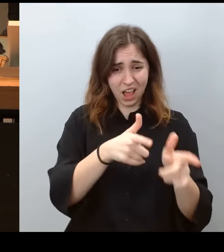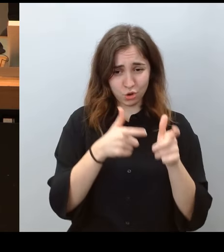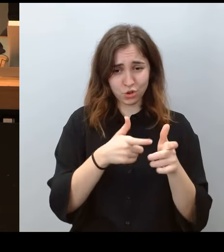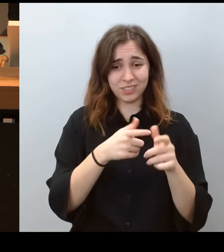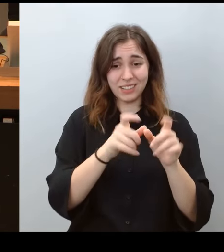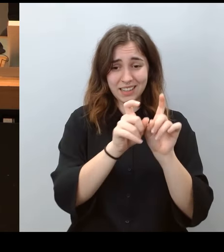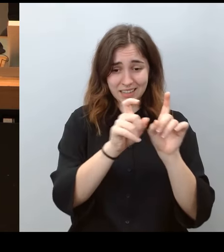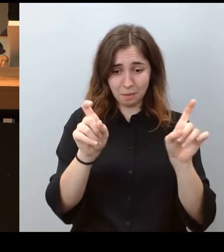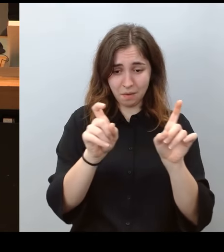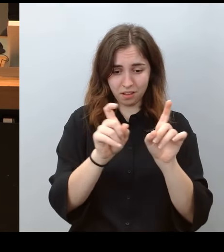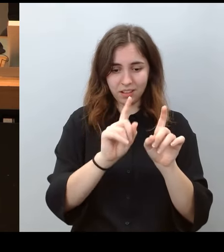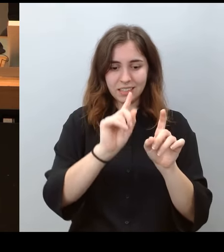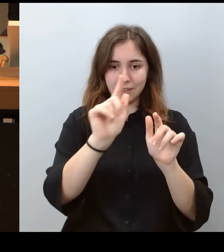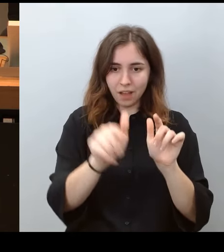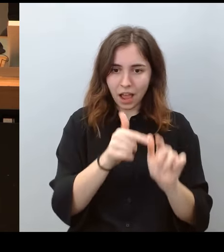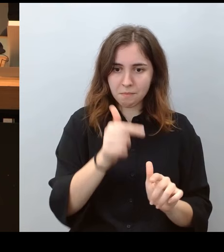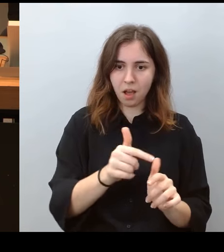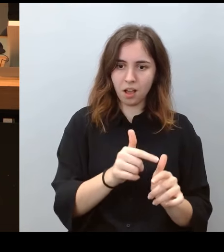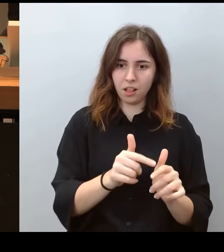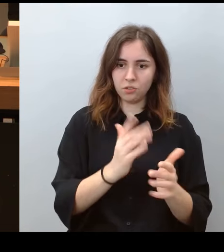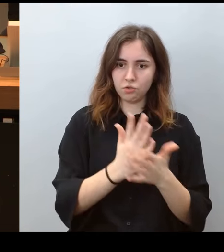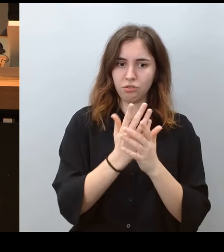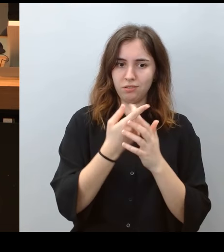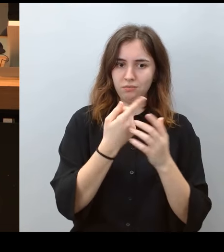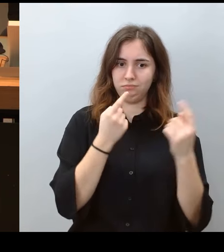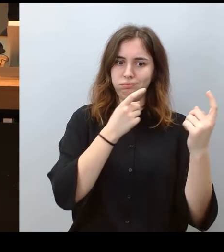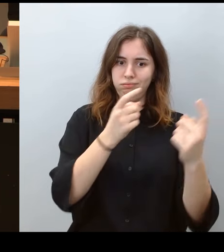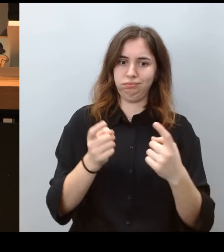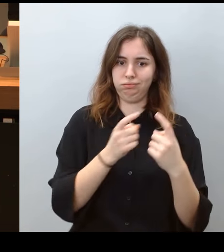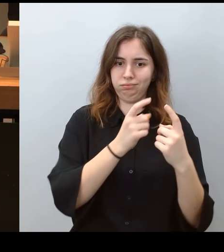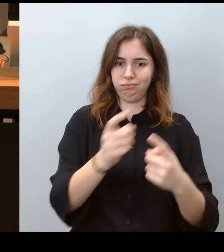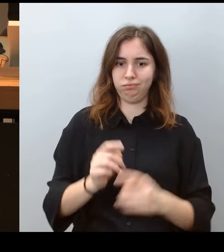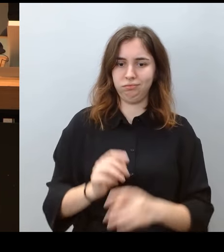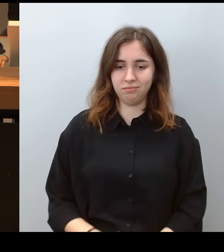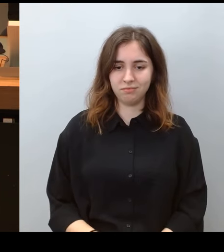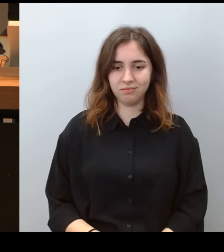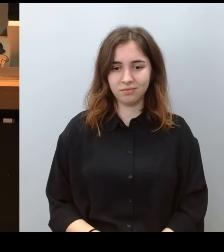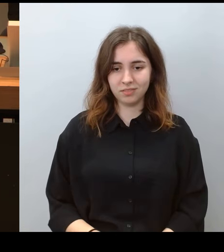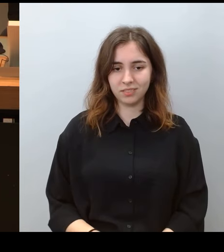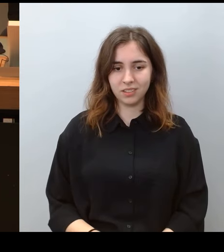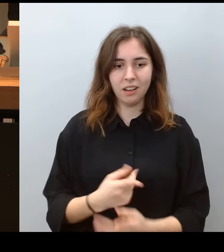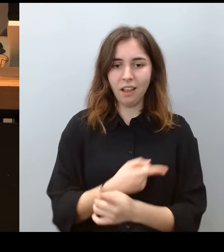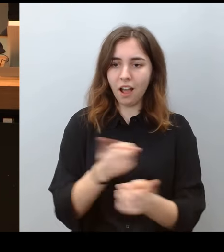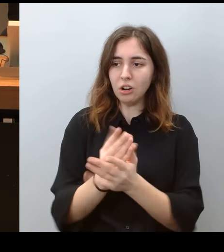alle, ausnahmslos alle Anzuhören uns darum baten, umgehend tätig zu werden. Umgehend.